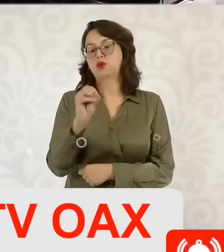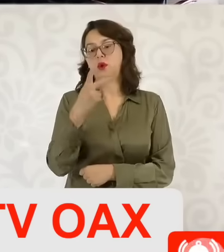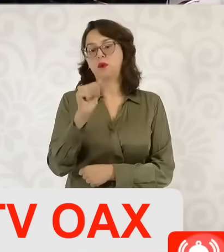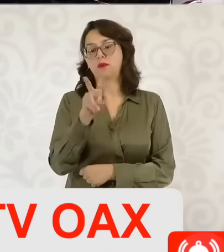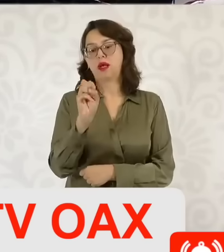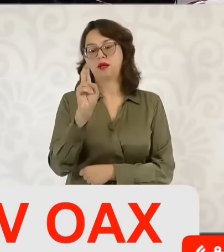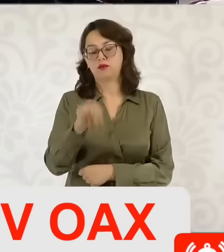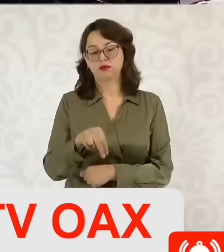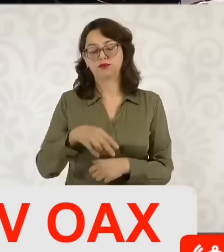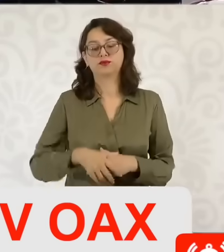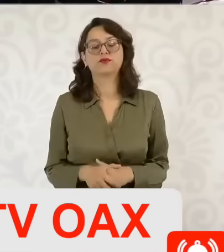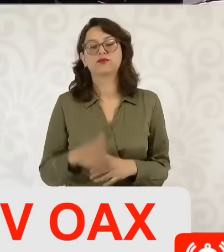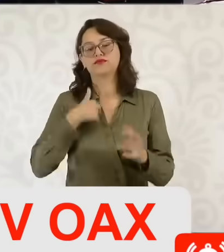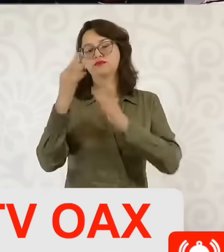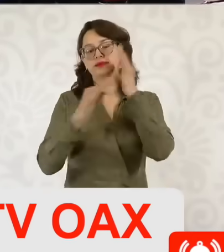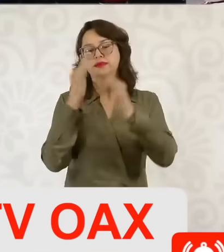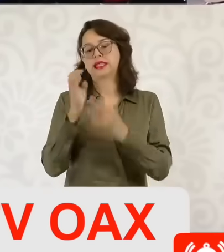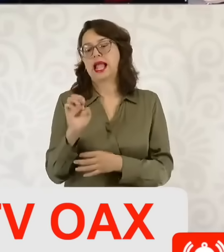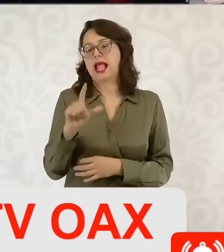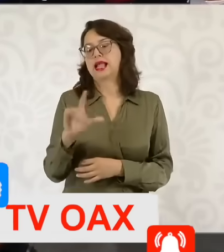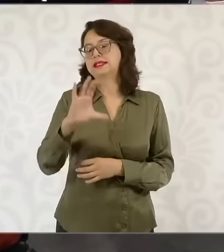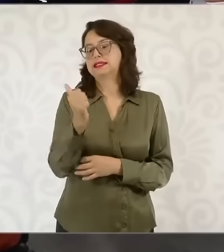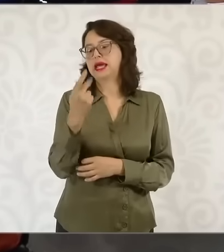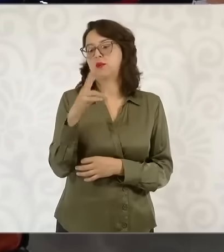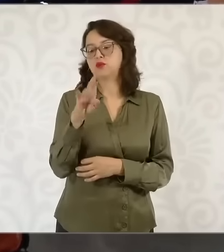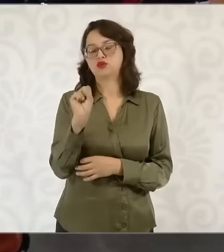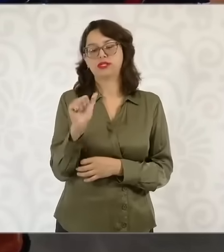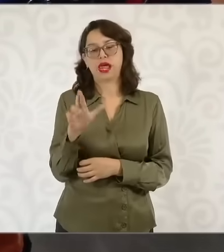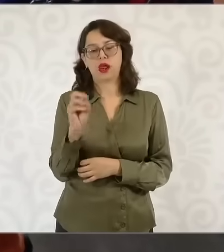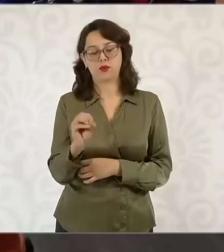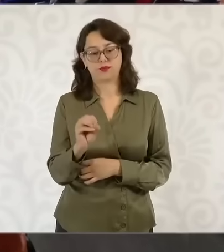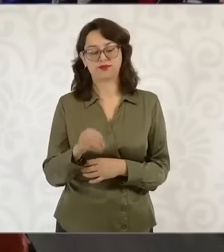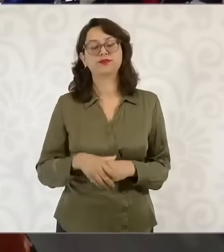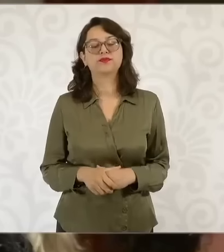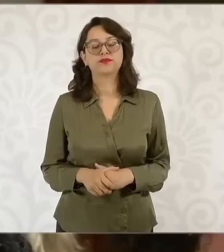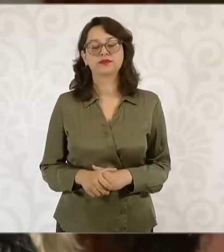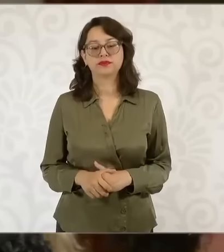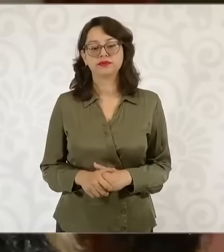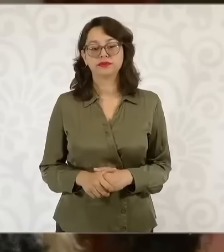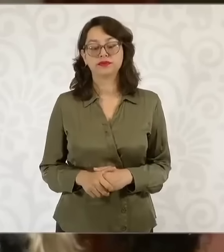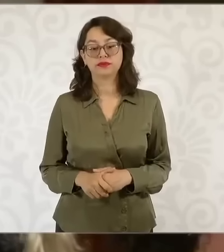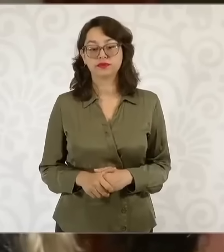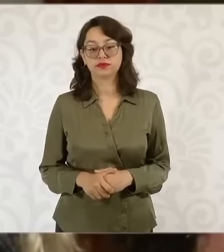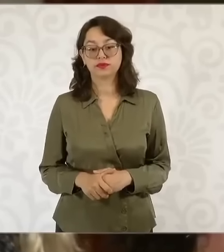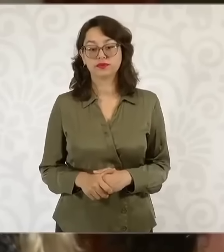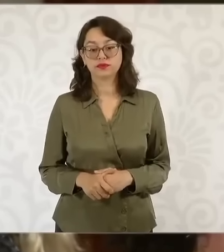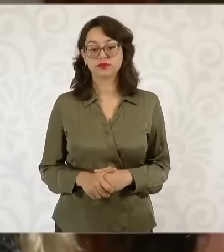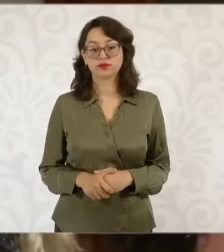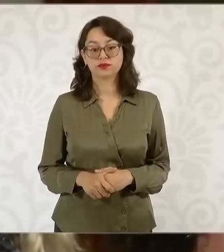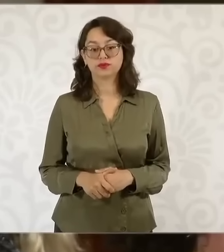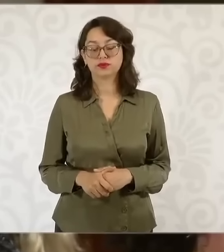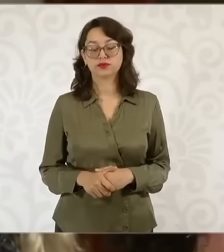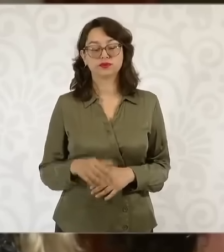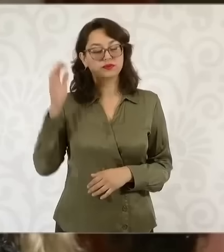Eh, bueno, ya nada más eh para remarcar un poquito acerca de lo de lo que fue este eh lo de Ibedrola,